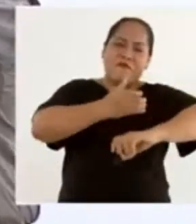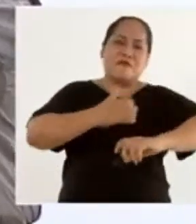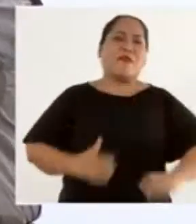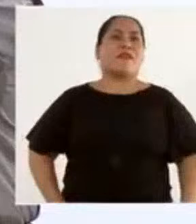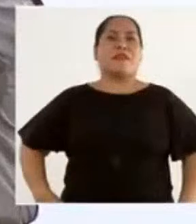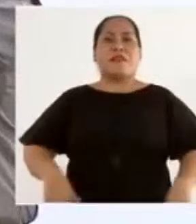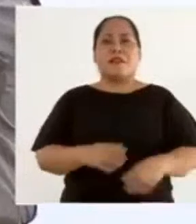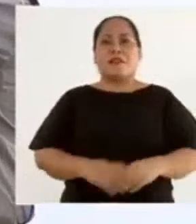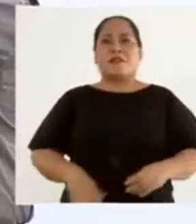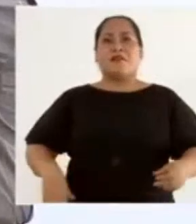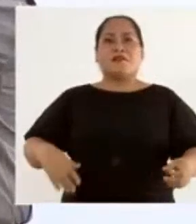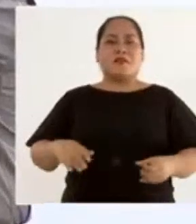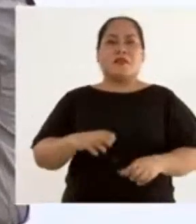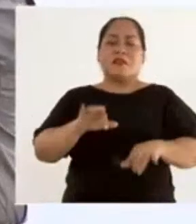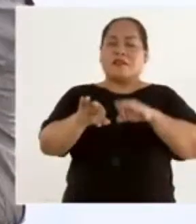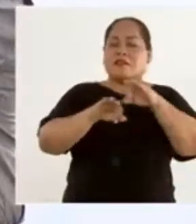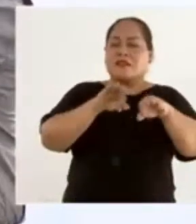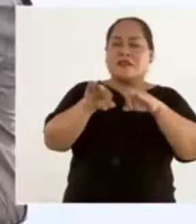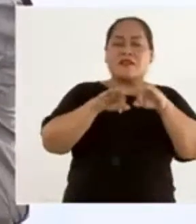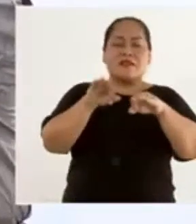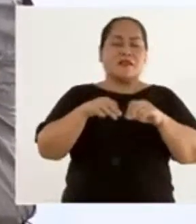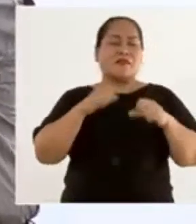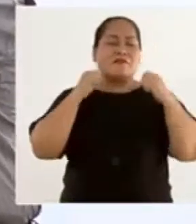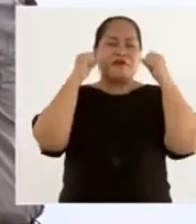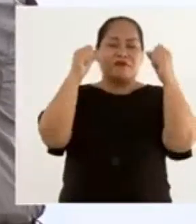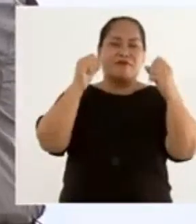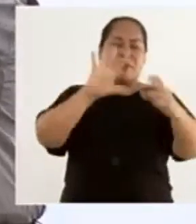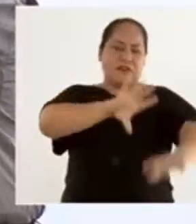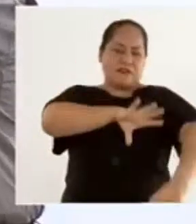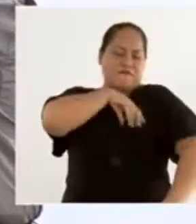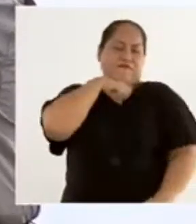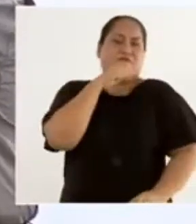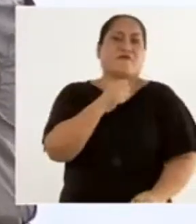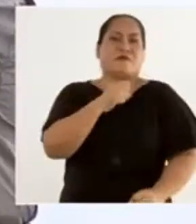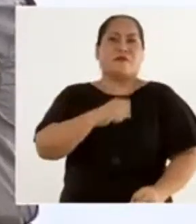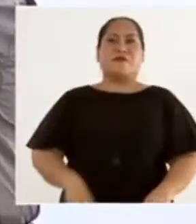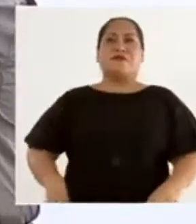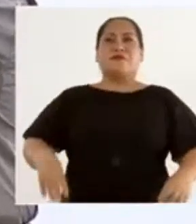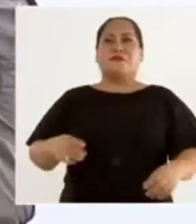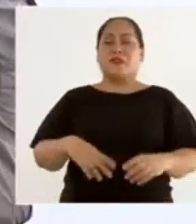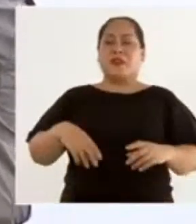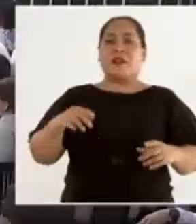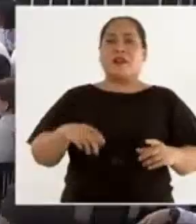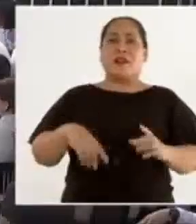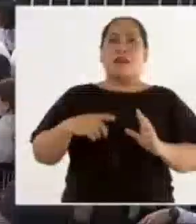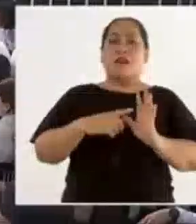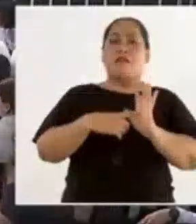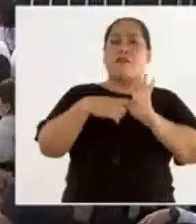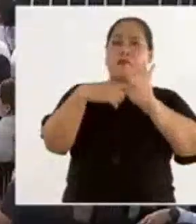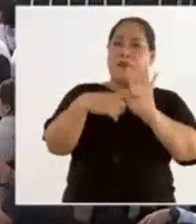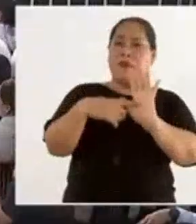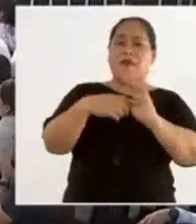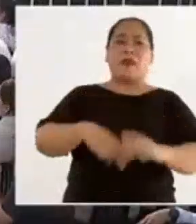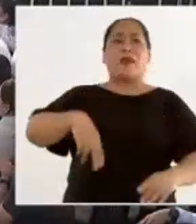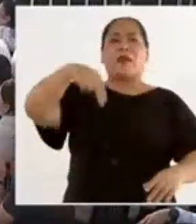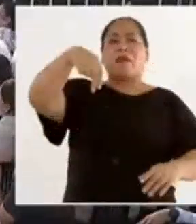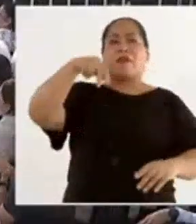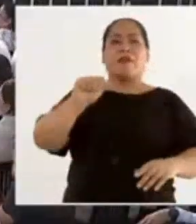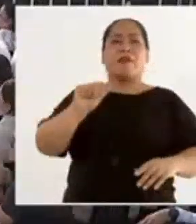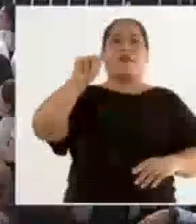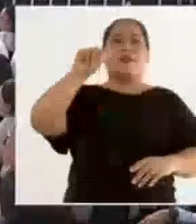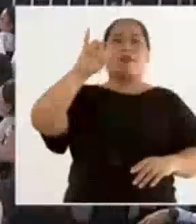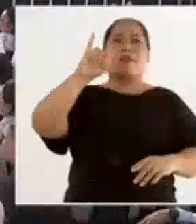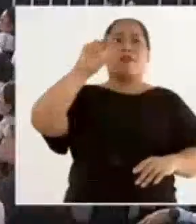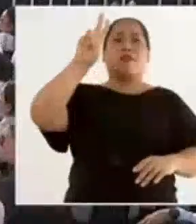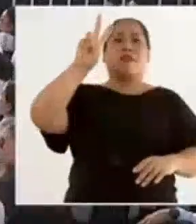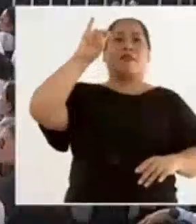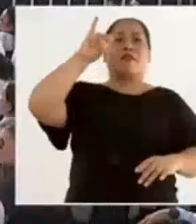derecho. A Natividad Sánchez, un camillero estrella de este hospital. Está por aquí.